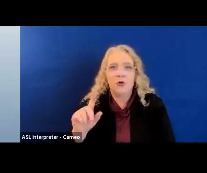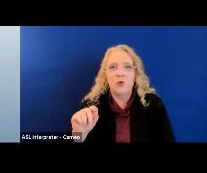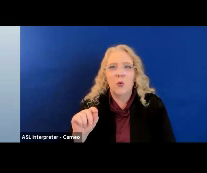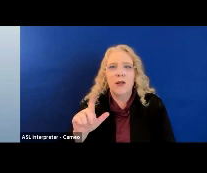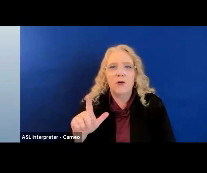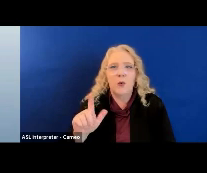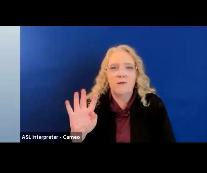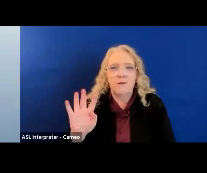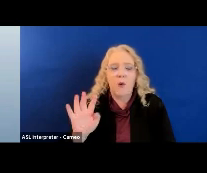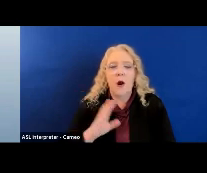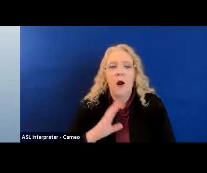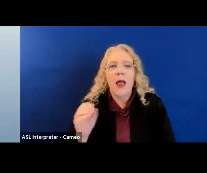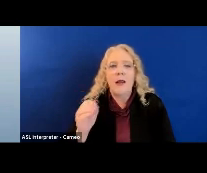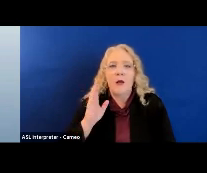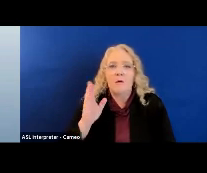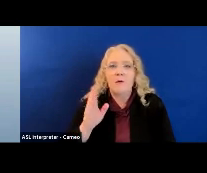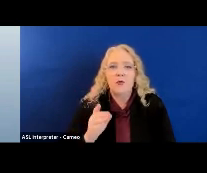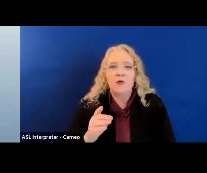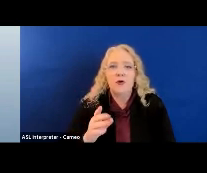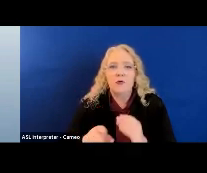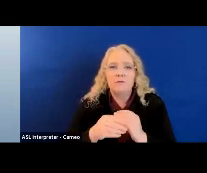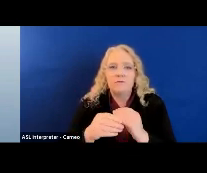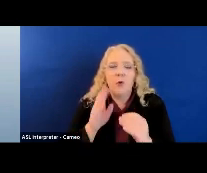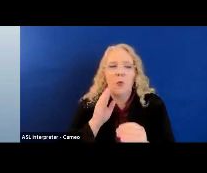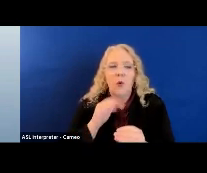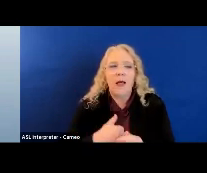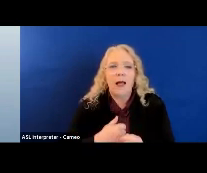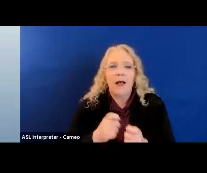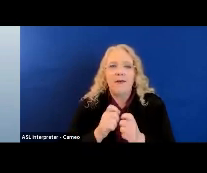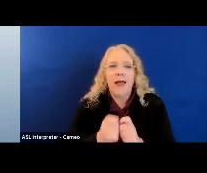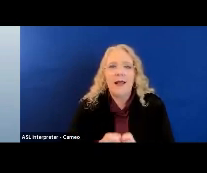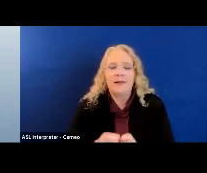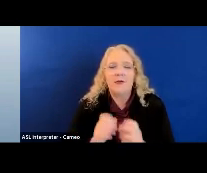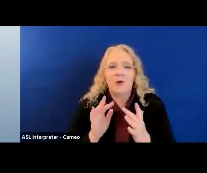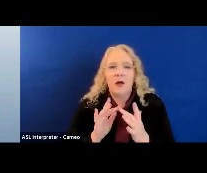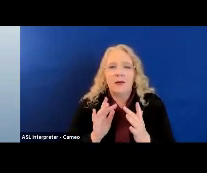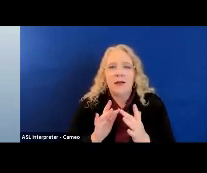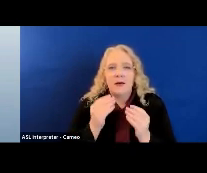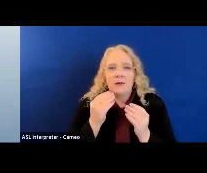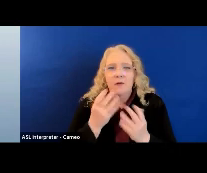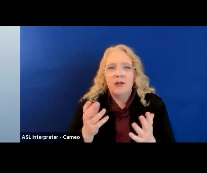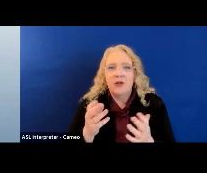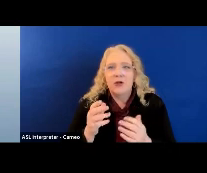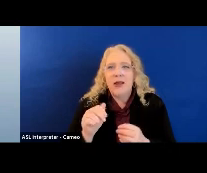y las actualizaciones futuras incluirán ediciones en la información de contacto según sea necesario para obtener la